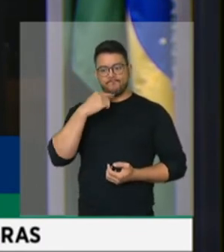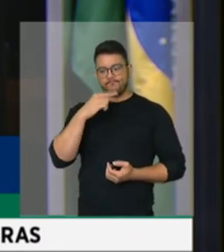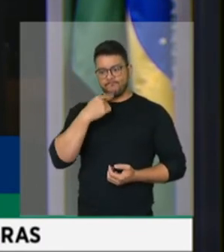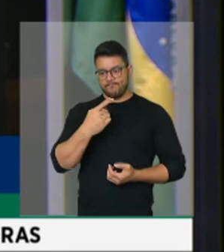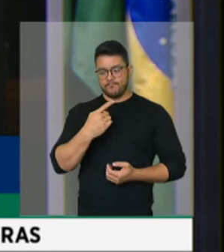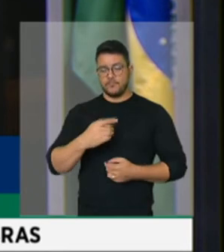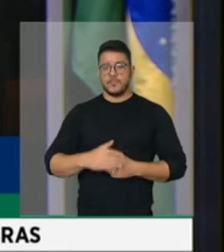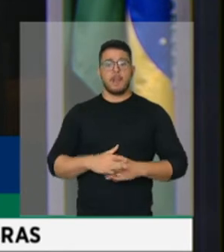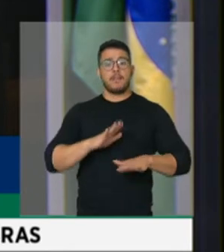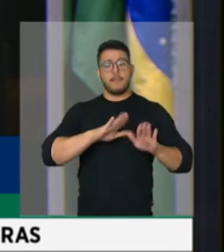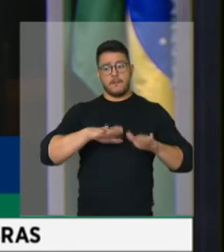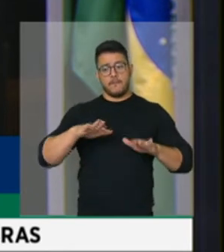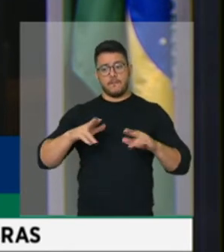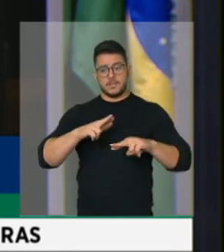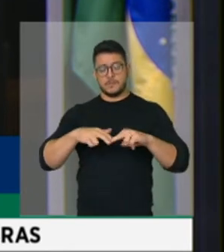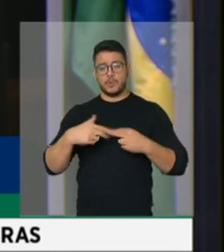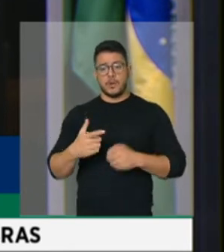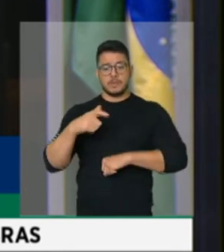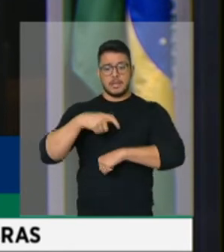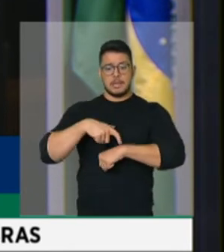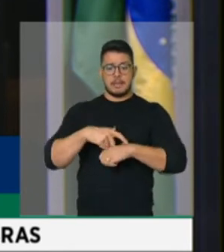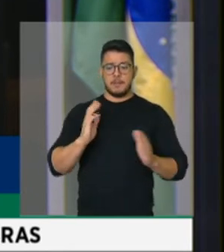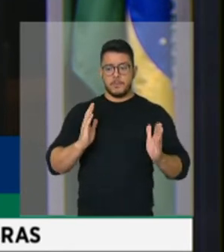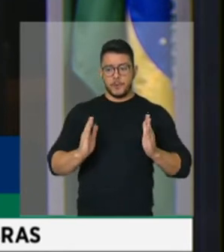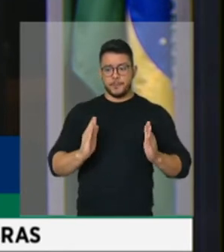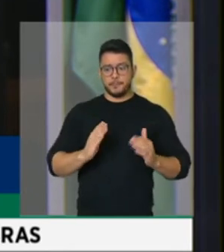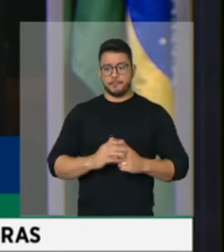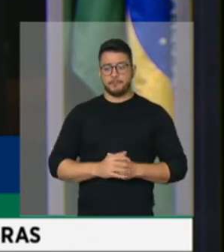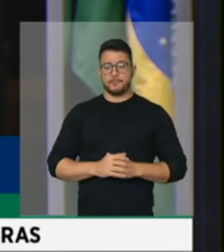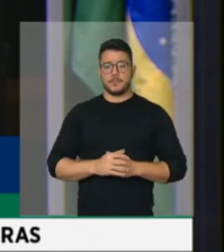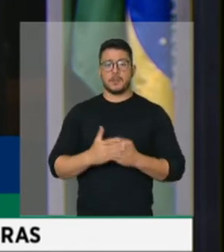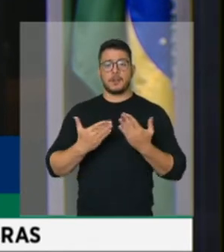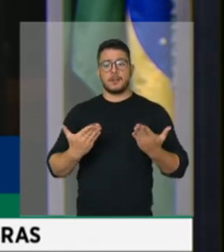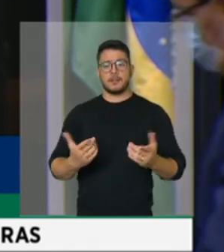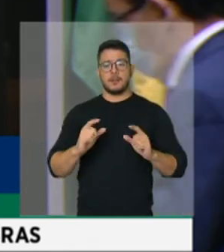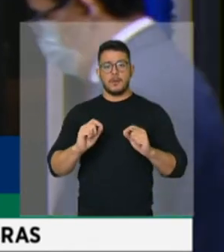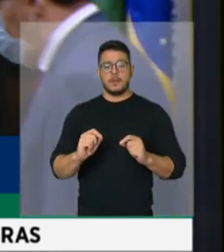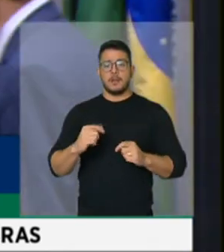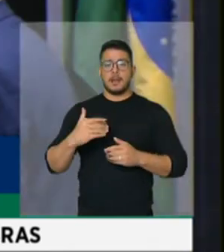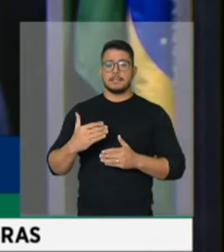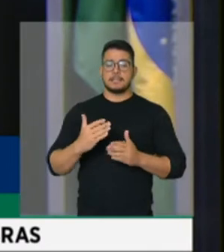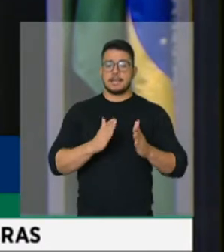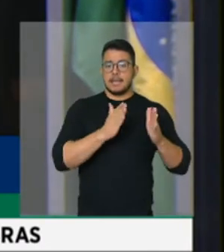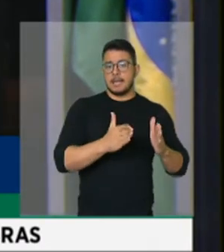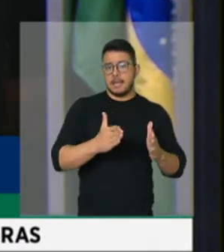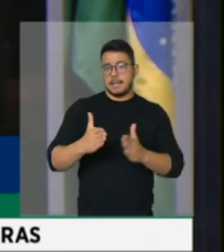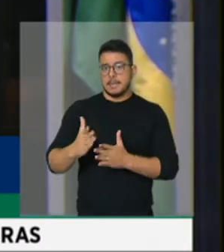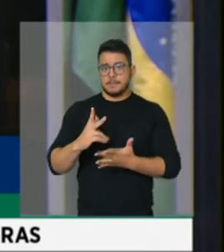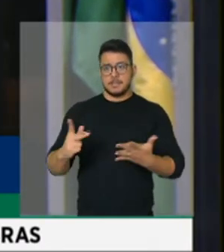PRIMEIRO DO ARTIGO 31 DA LEI 10.848/2004 COMO SE SABE ALINEAÇÕES PREVISTAS CITADAS RESOLUÇÕES NÃO FORAM CONCRETIZADAS. É POSSÍVEL